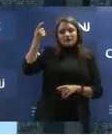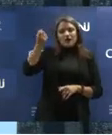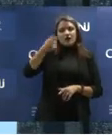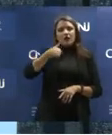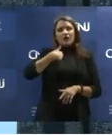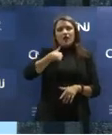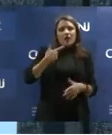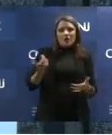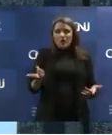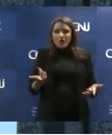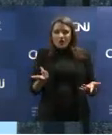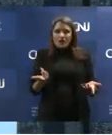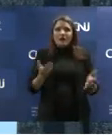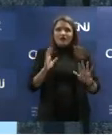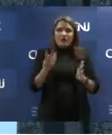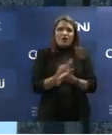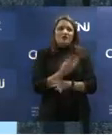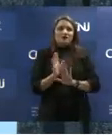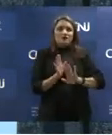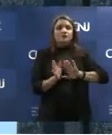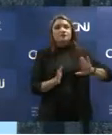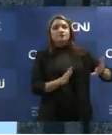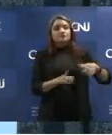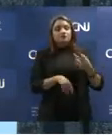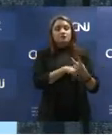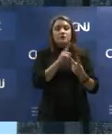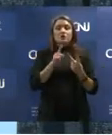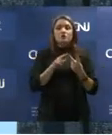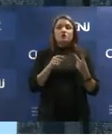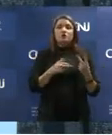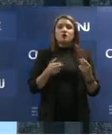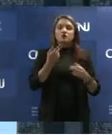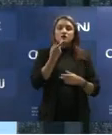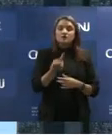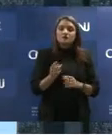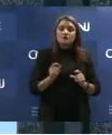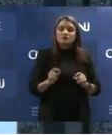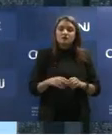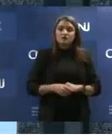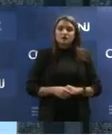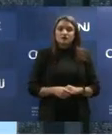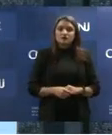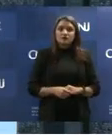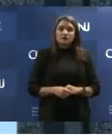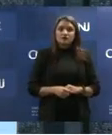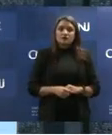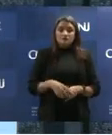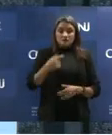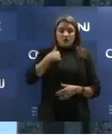Agora o segundo ponto que eu gostaria de dizer o seguinte. Como juiz de carreira nós sabemos,